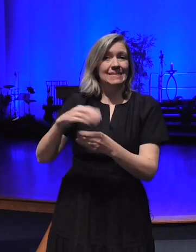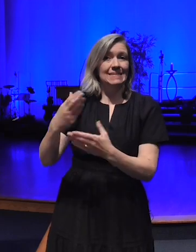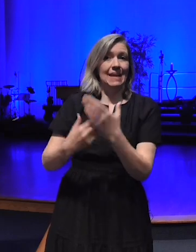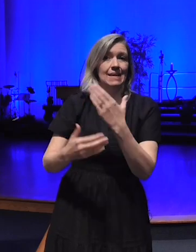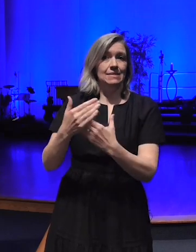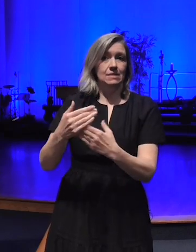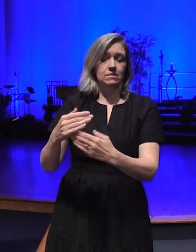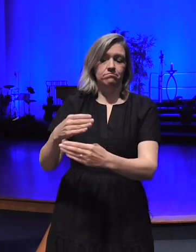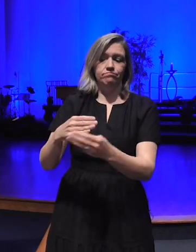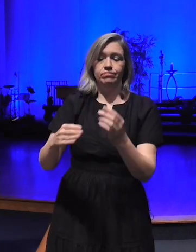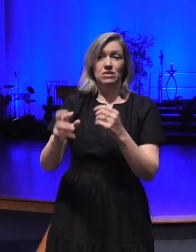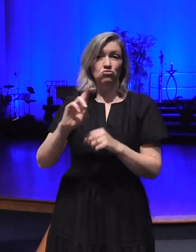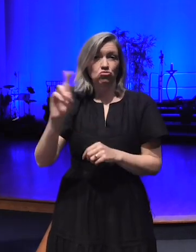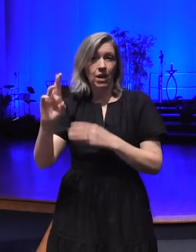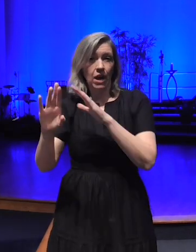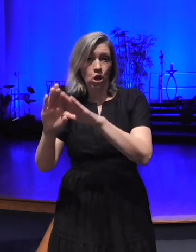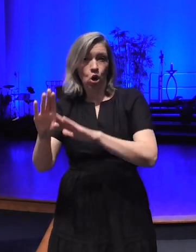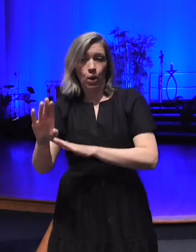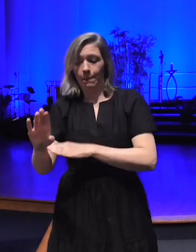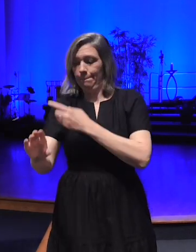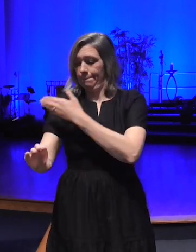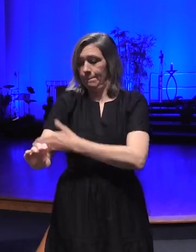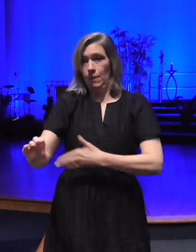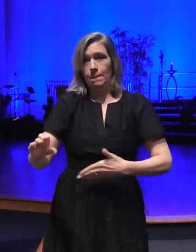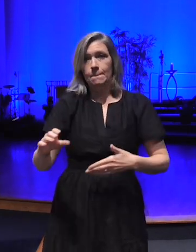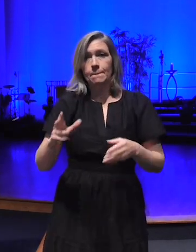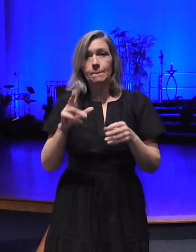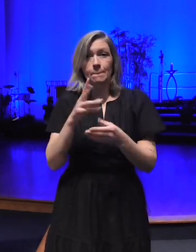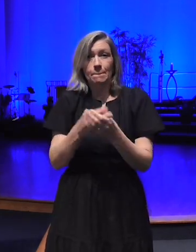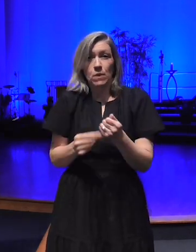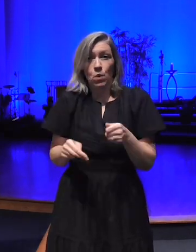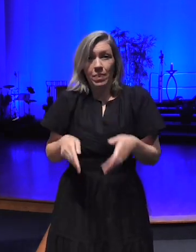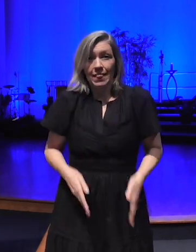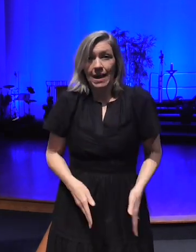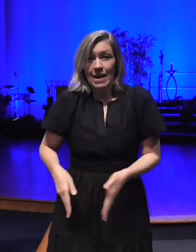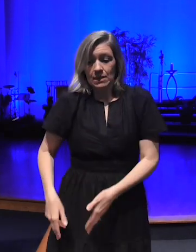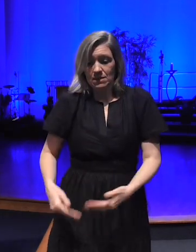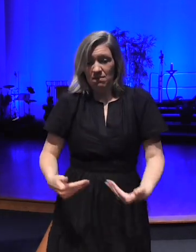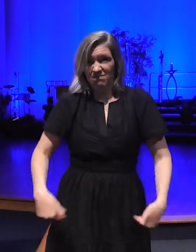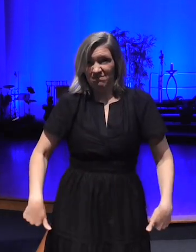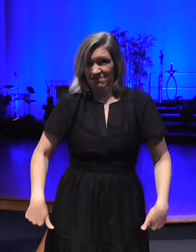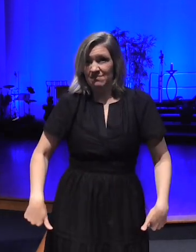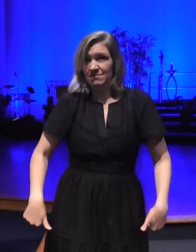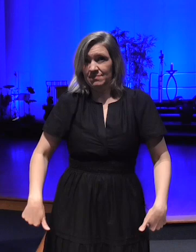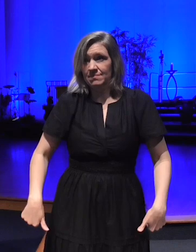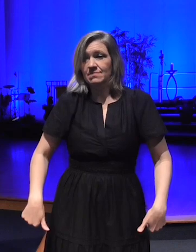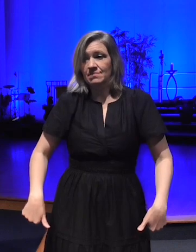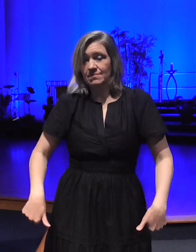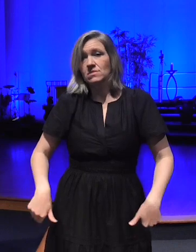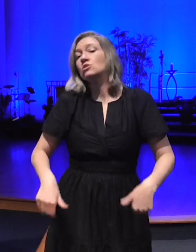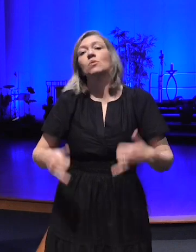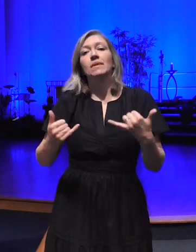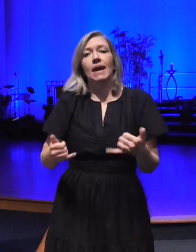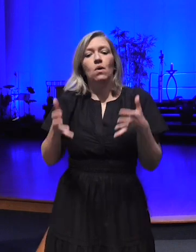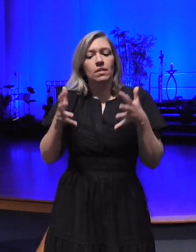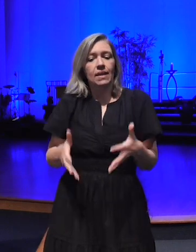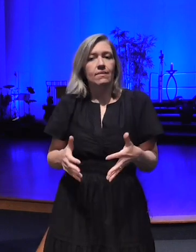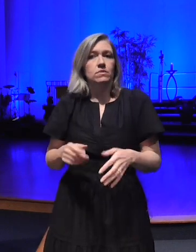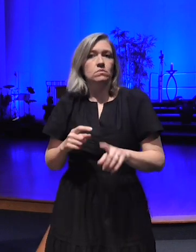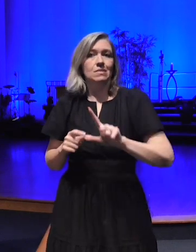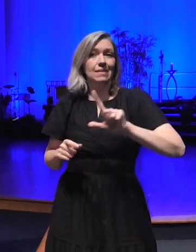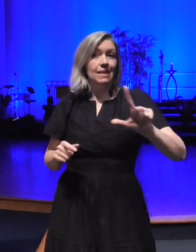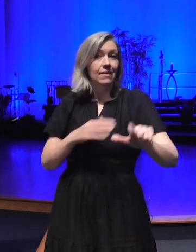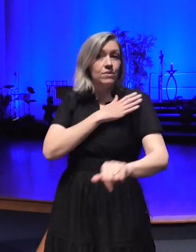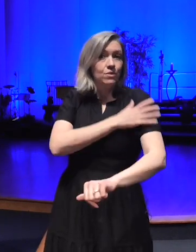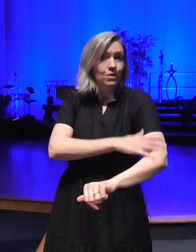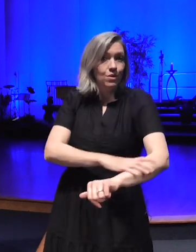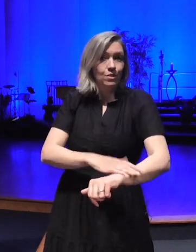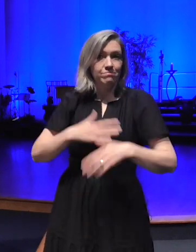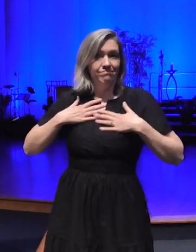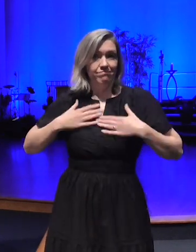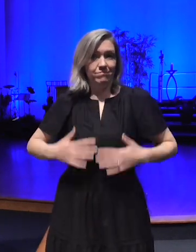brazo y ambas piernas, así que ahí estaba un brazo izquierdo y un torso y no podía ver ningún futuro